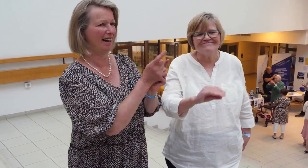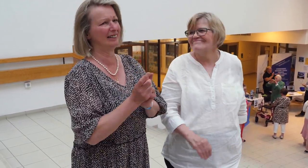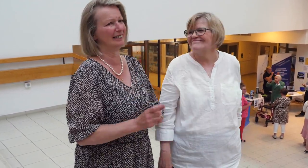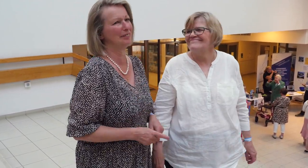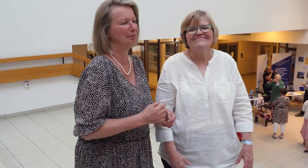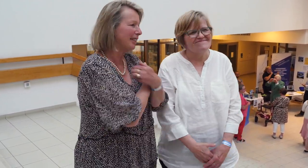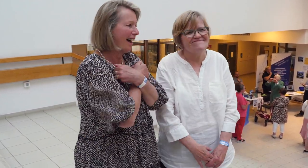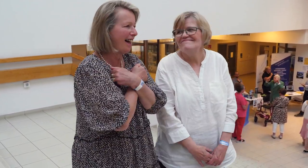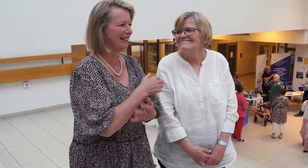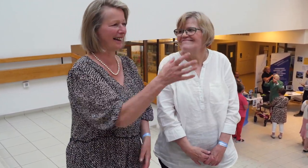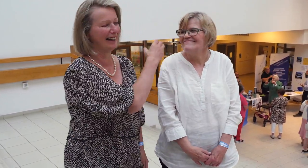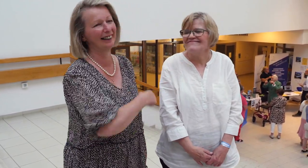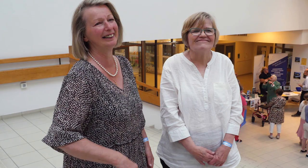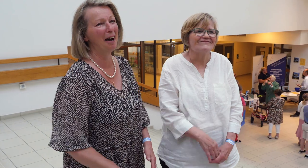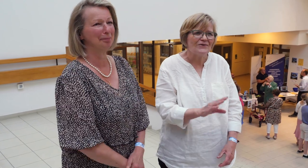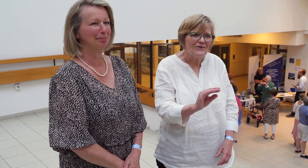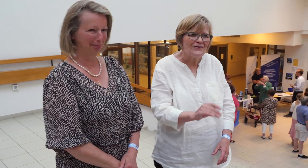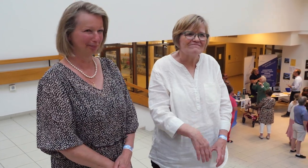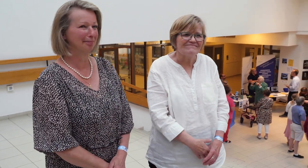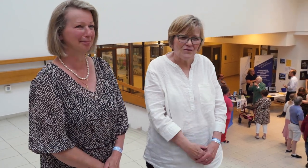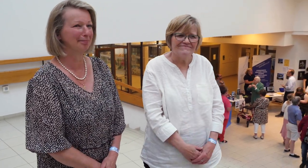on tärkeää koko kuurojen kulttuurin kannalta. Näin on.